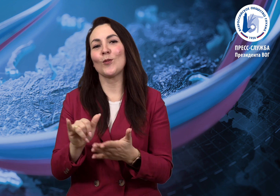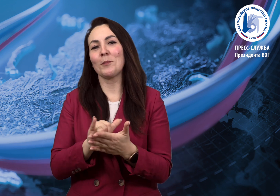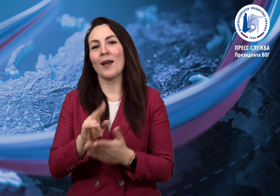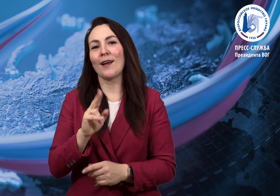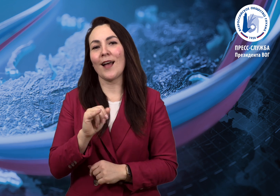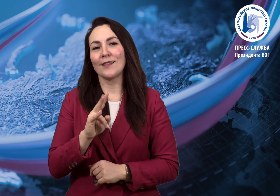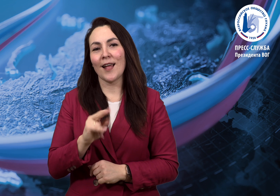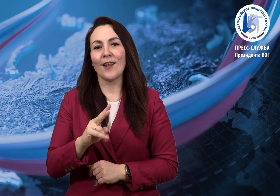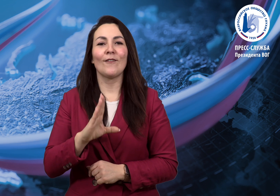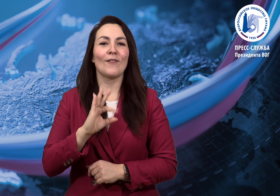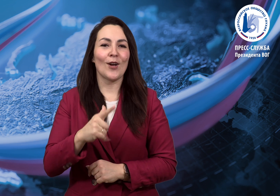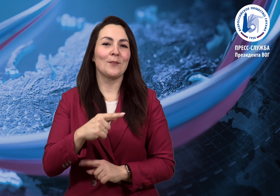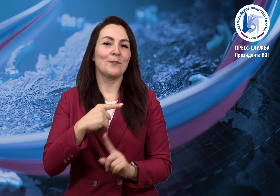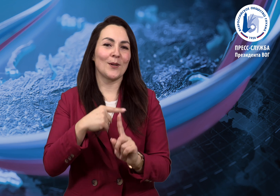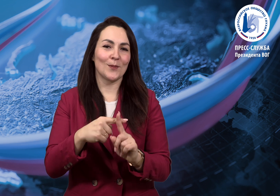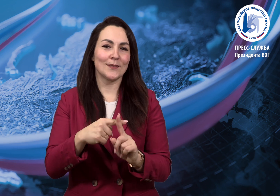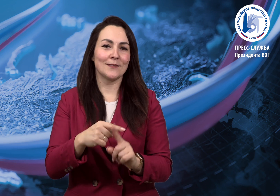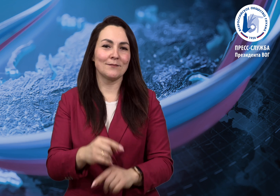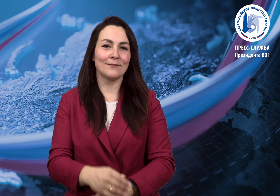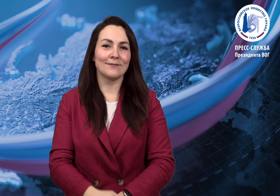и на YouTube канале «ВОГ плюс».